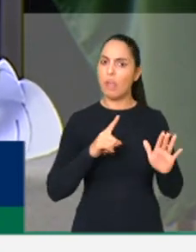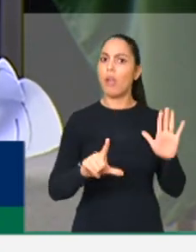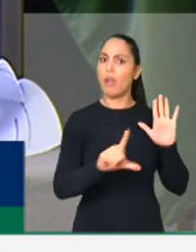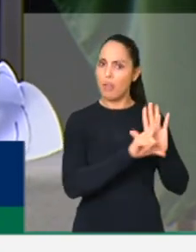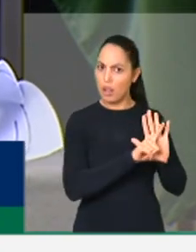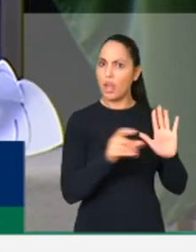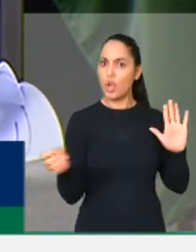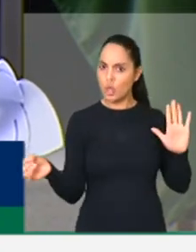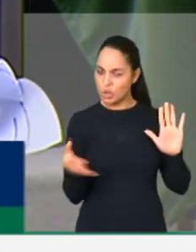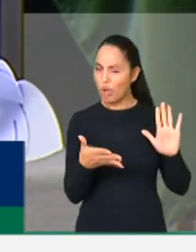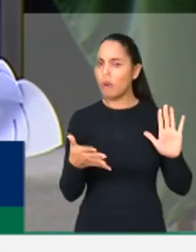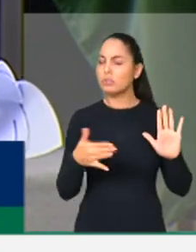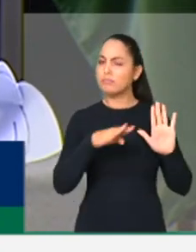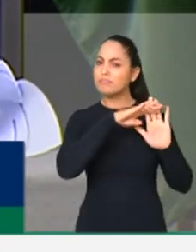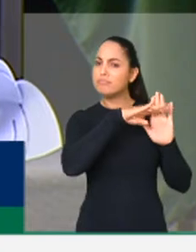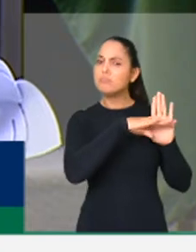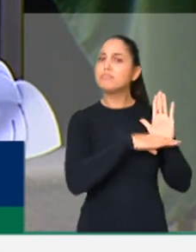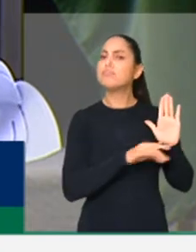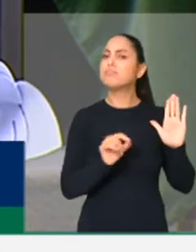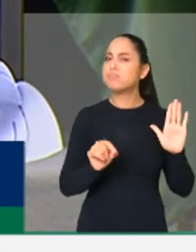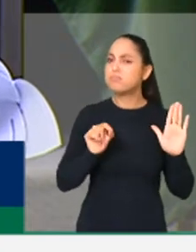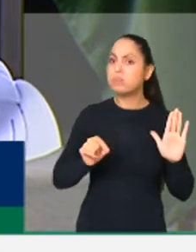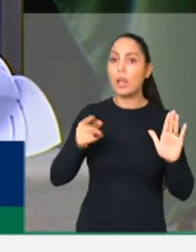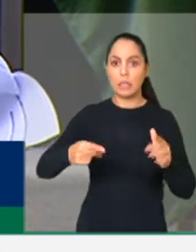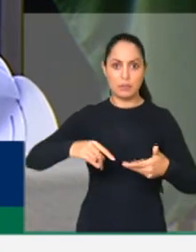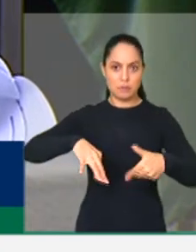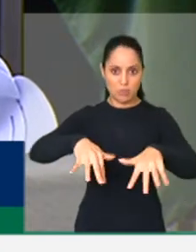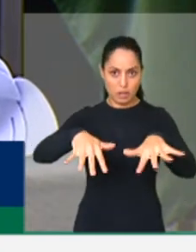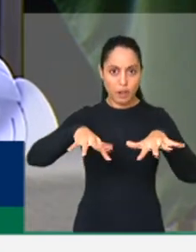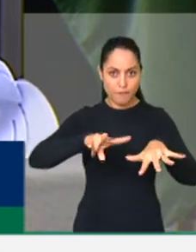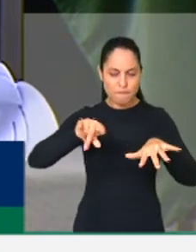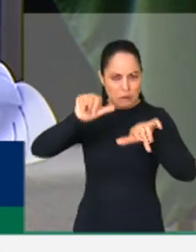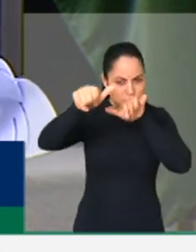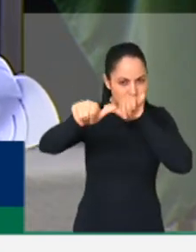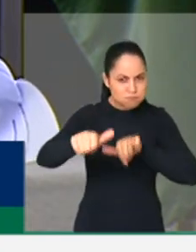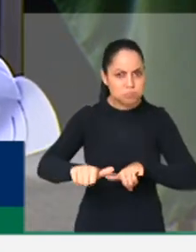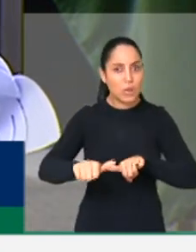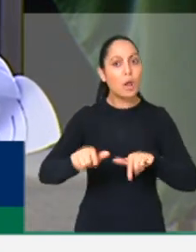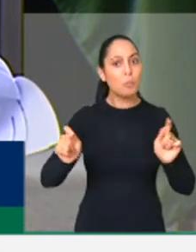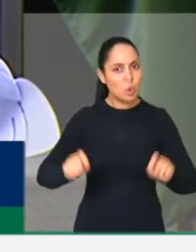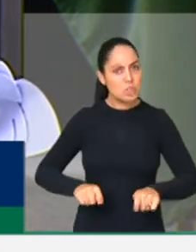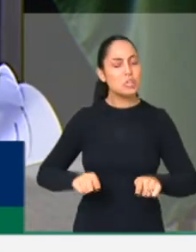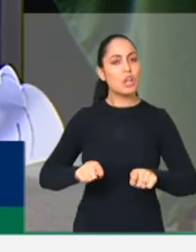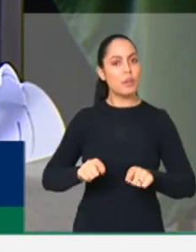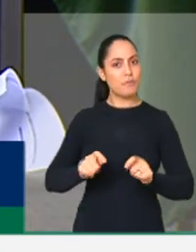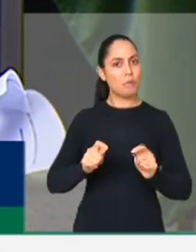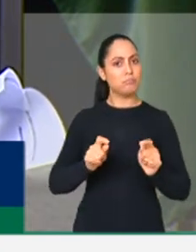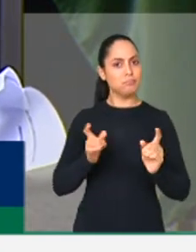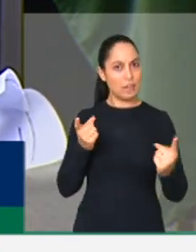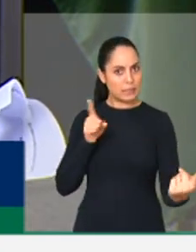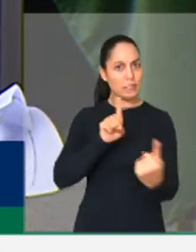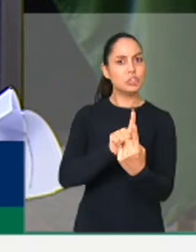POSSÍVEIS NA LEI COMPLEMENTAR E A LEI DE RESPONSABILIDADE FISCAL NO TOCANTE A SEGUINTES PONTOS. EXISTÊNCIA DE ESTIMATIVA DE IMPACTO ORÇAMENTÁRIO FINANCEIRO PARA